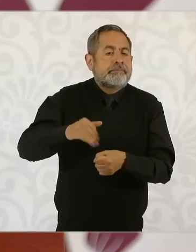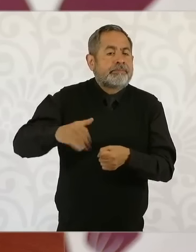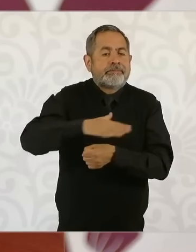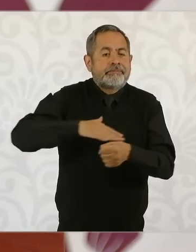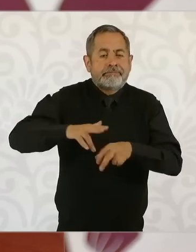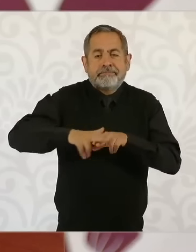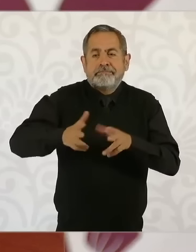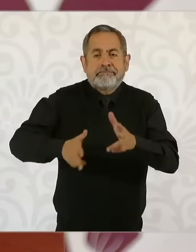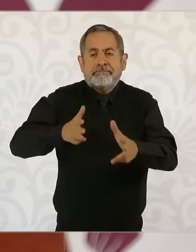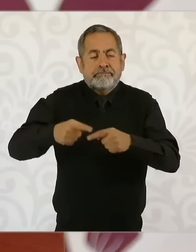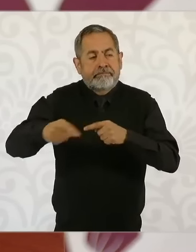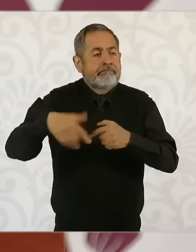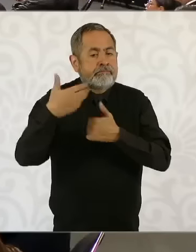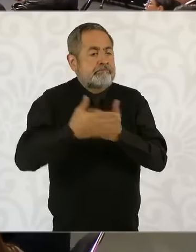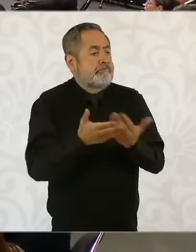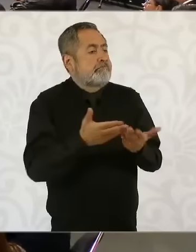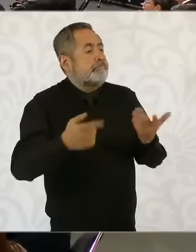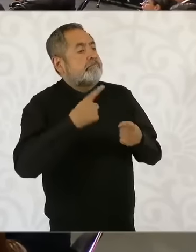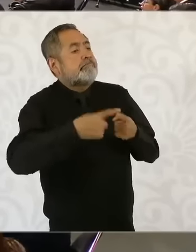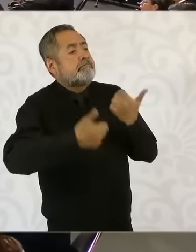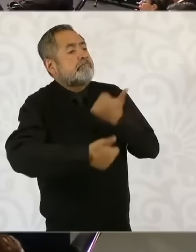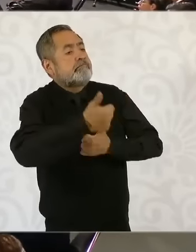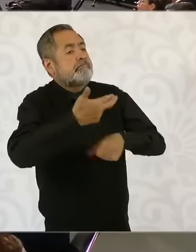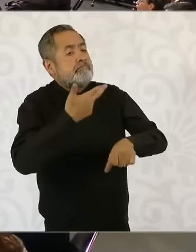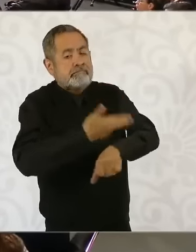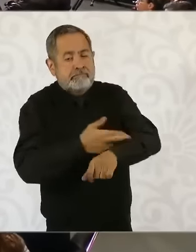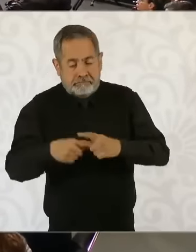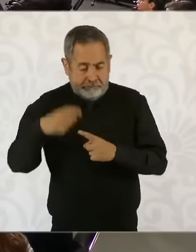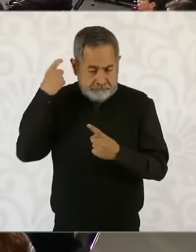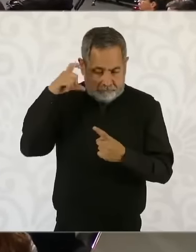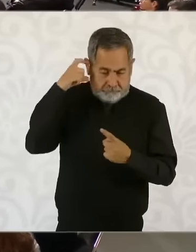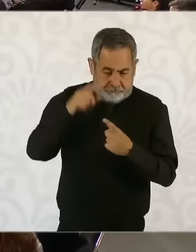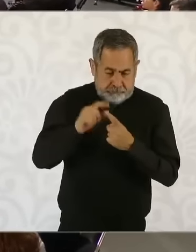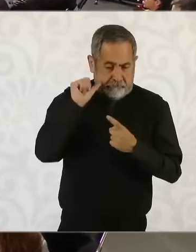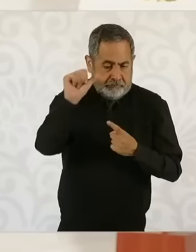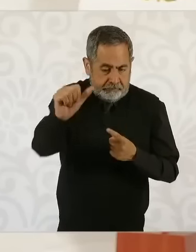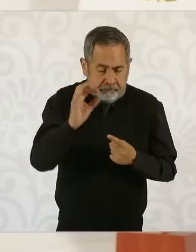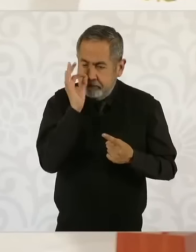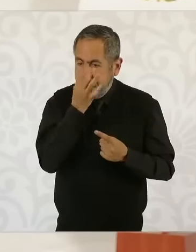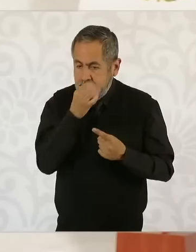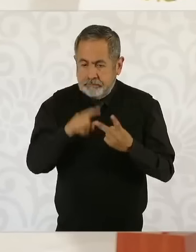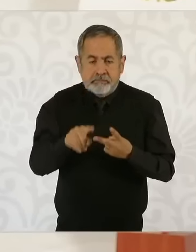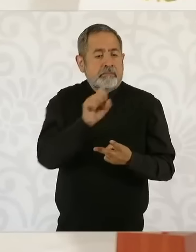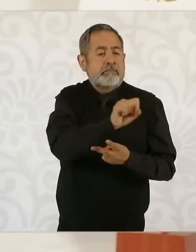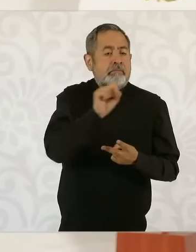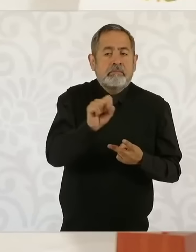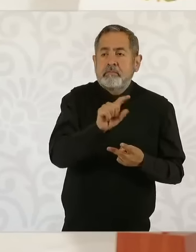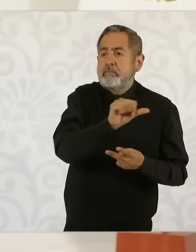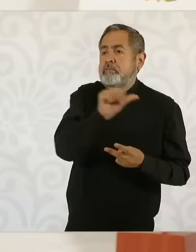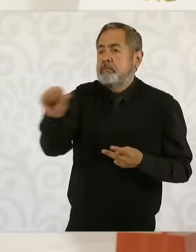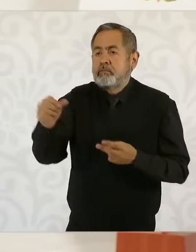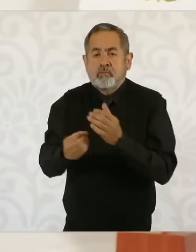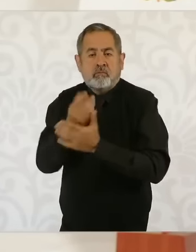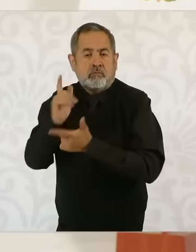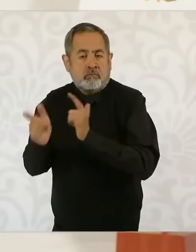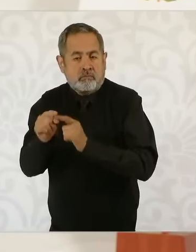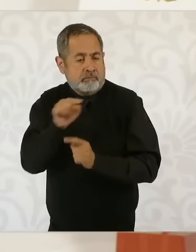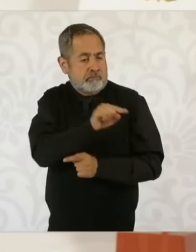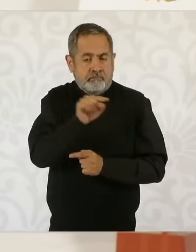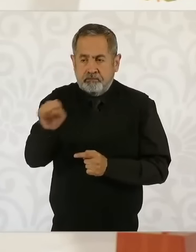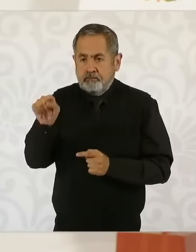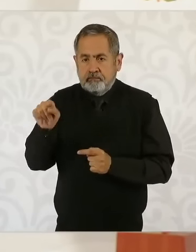privadas en su construcción el querétaro irapuato y el saltillo nuevo laredo bueno ayer el general